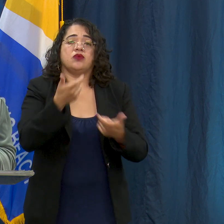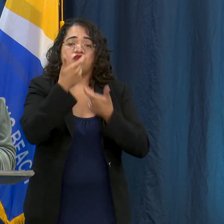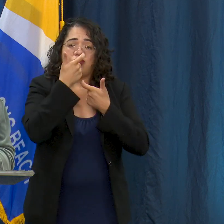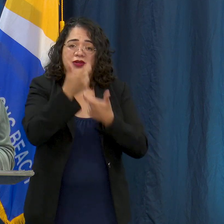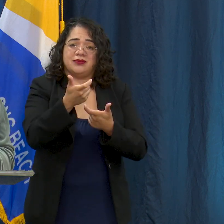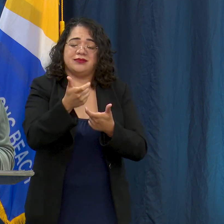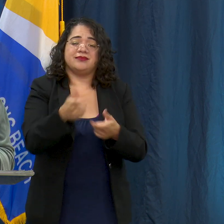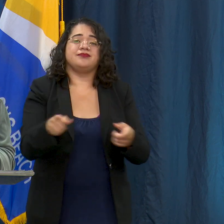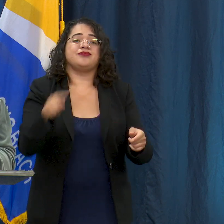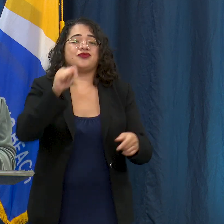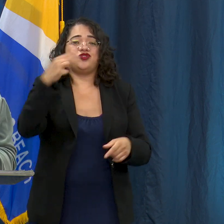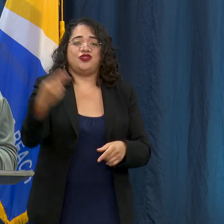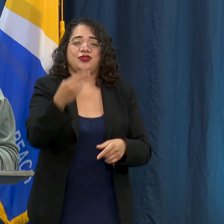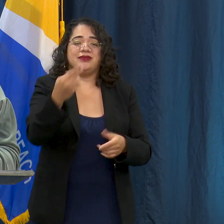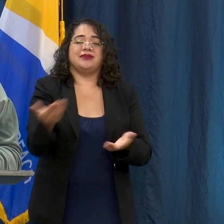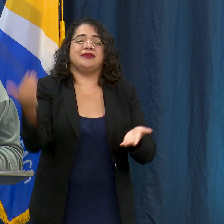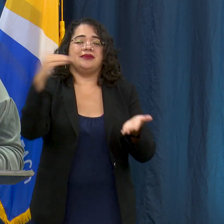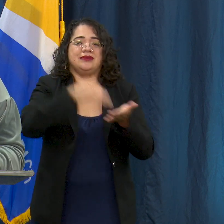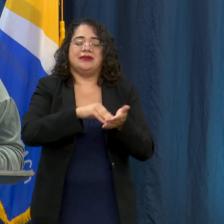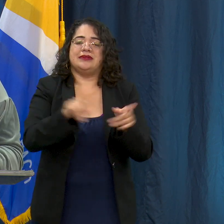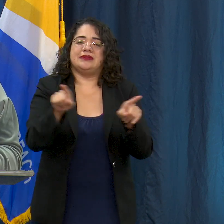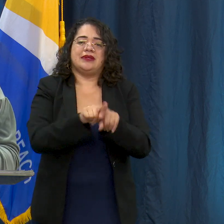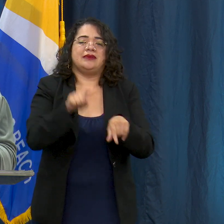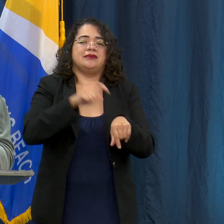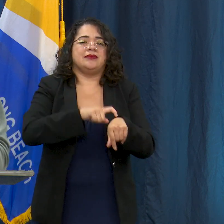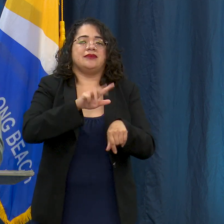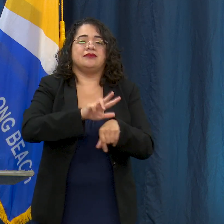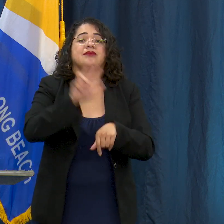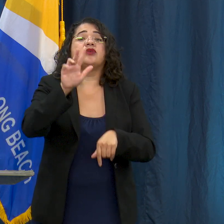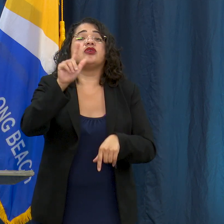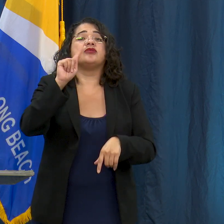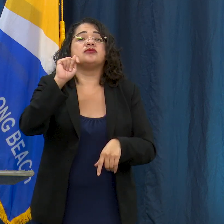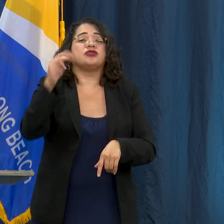Horan who a vez de NT Cinco de Junio dere. That is all the information we have for today.